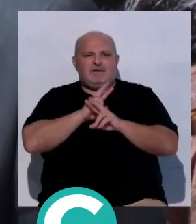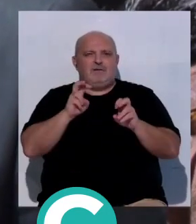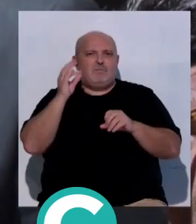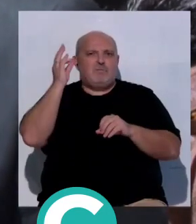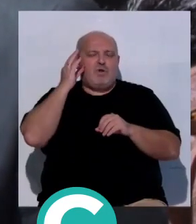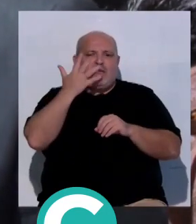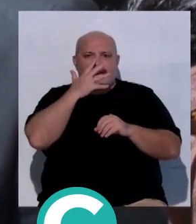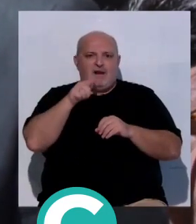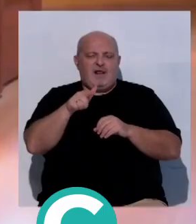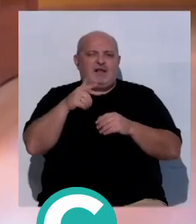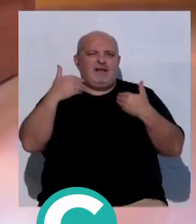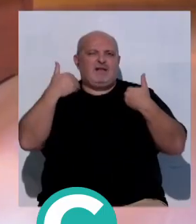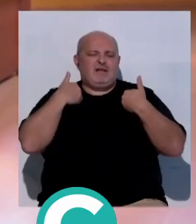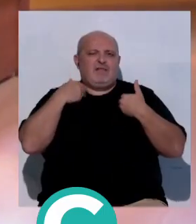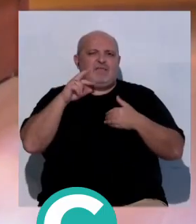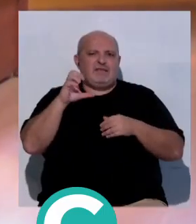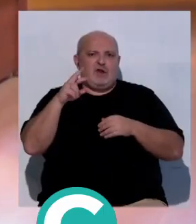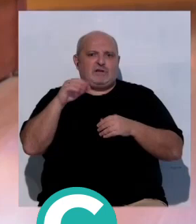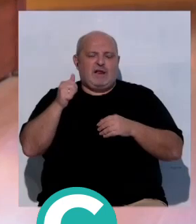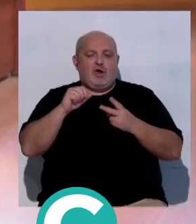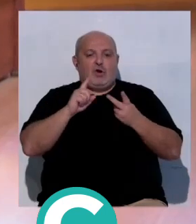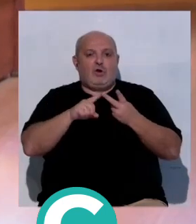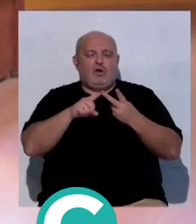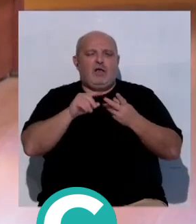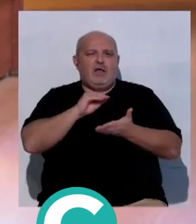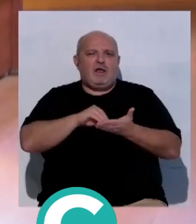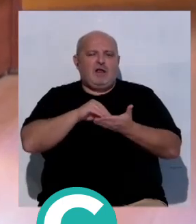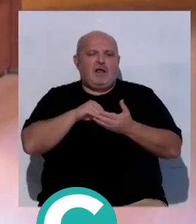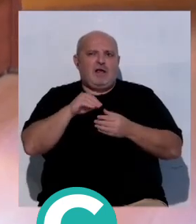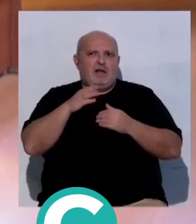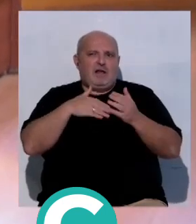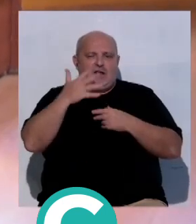el carnaval a cargo de des Ortega otra del escritor y autor de carnaval Miguel Ángel